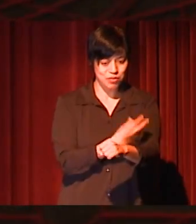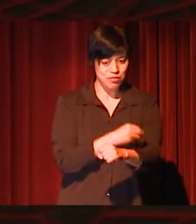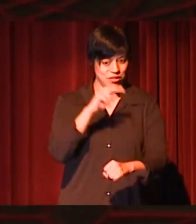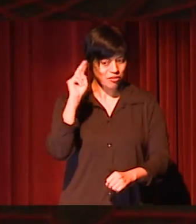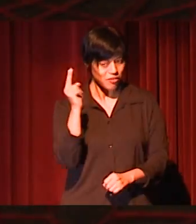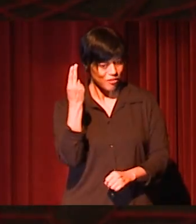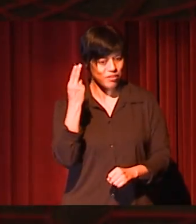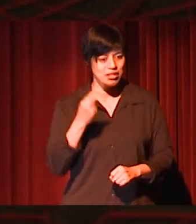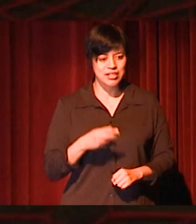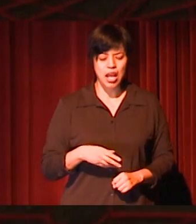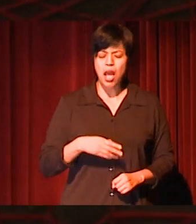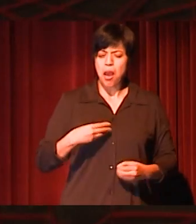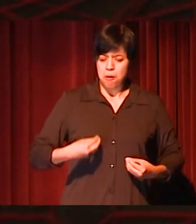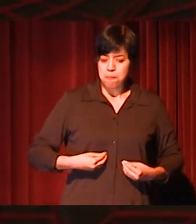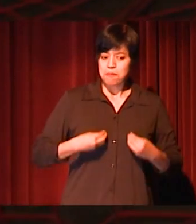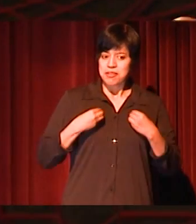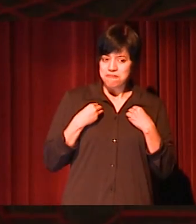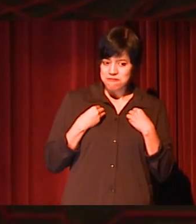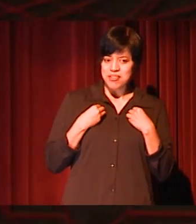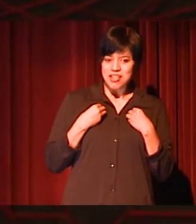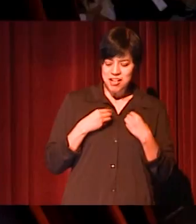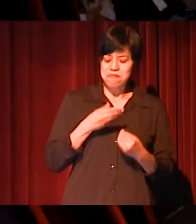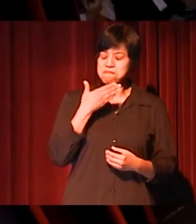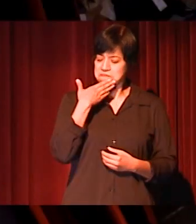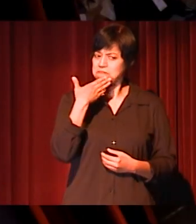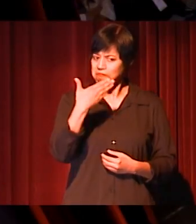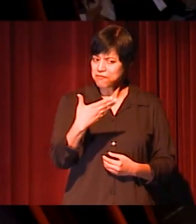y además, vivía en la exclusiva zona de Polanco,